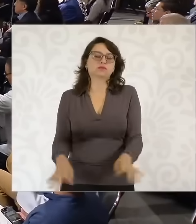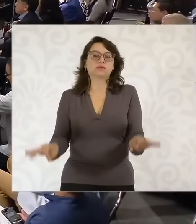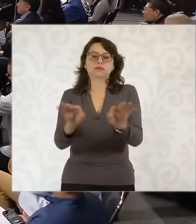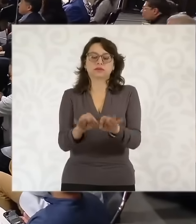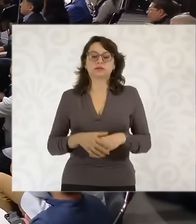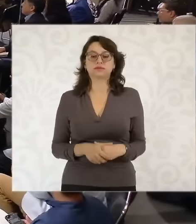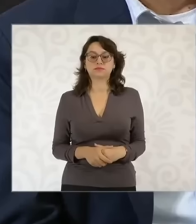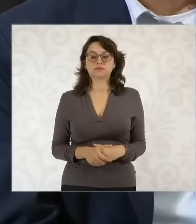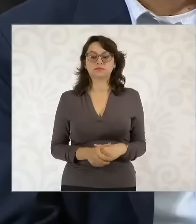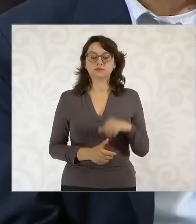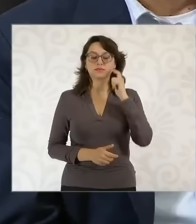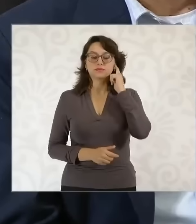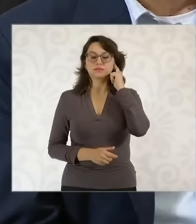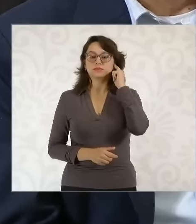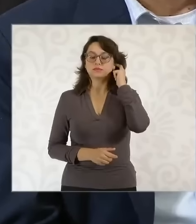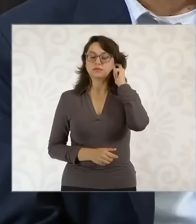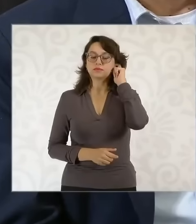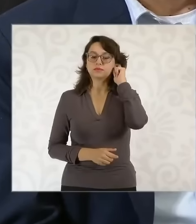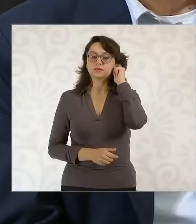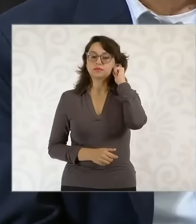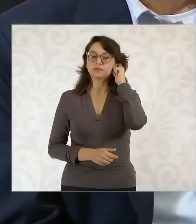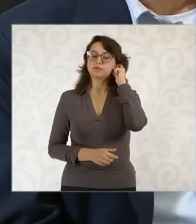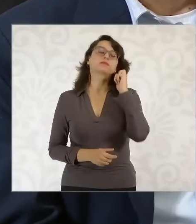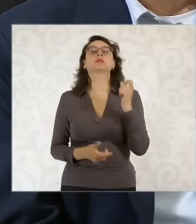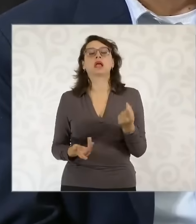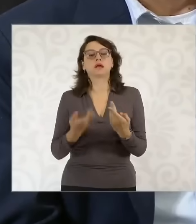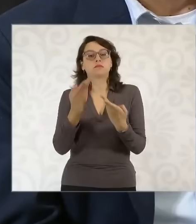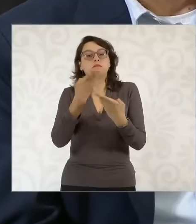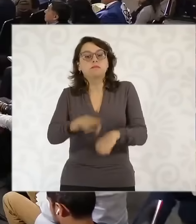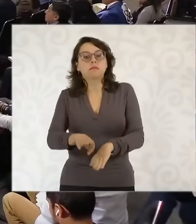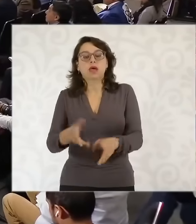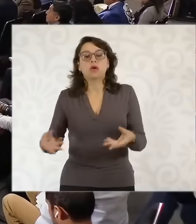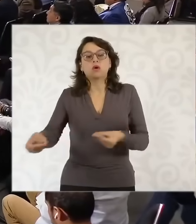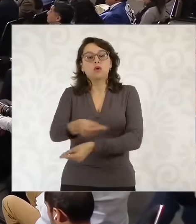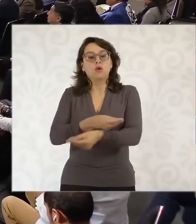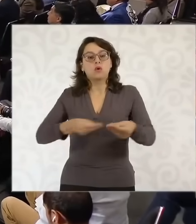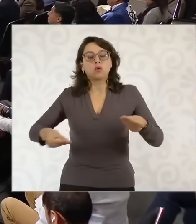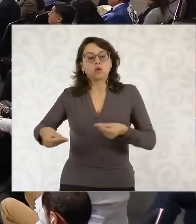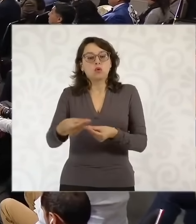línea revolvente con bancos, ¿cómo va a ser hacia adelante? Las líneas revolventes serán liquidadas